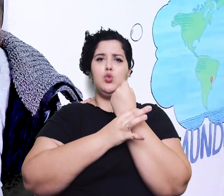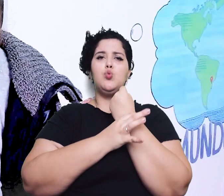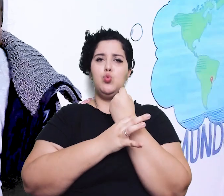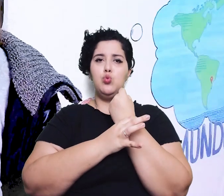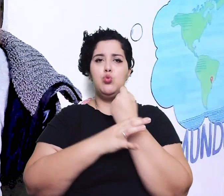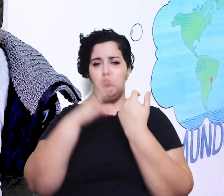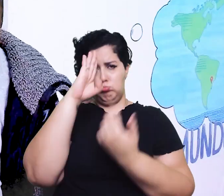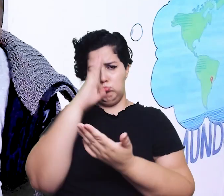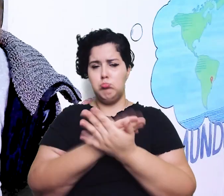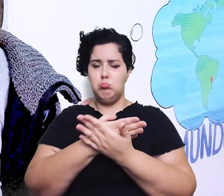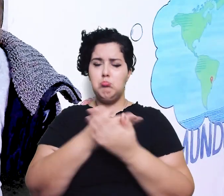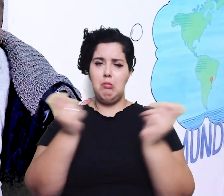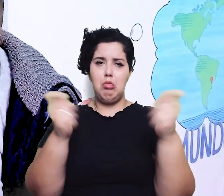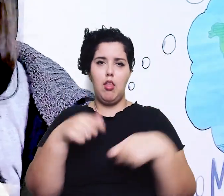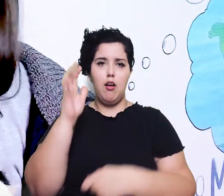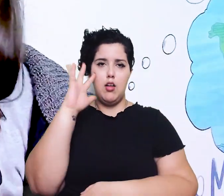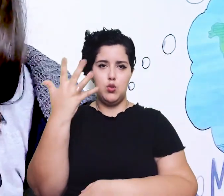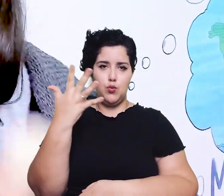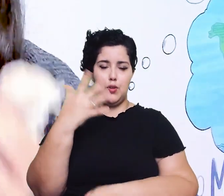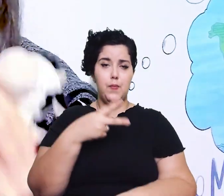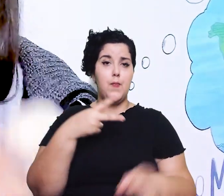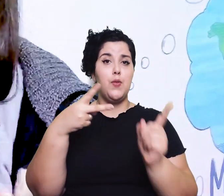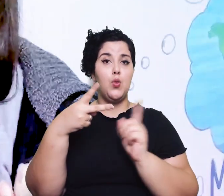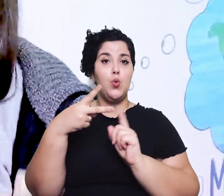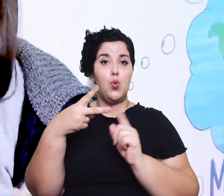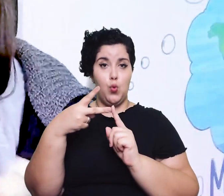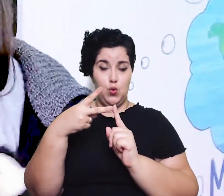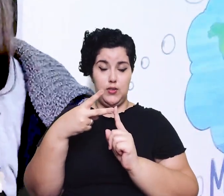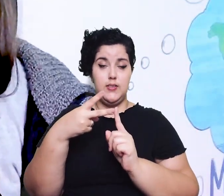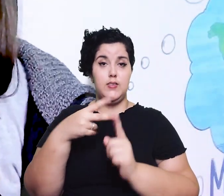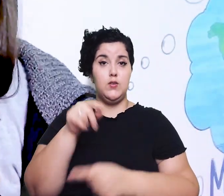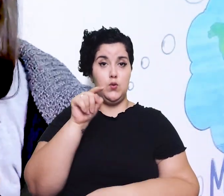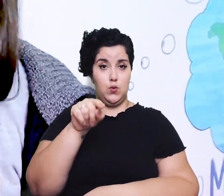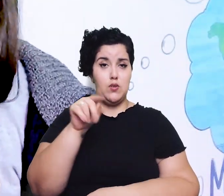você realmente vai resolver? A segunda pergunta: você sabe